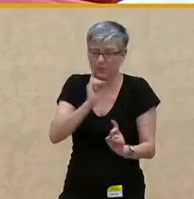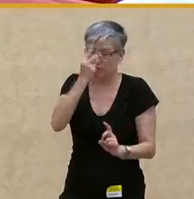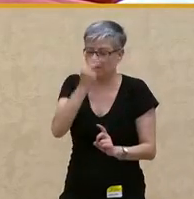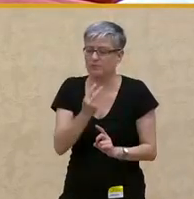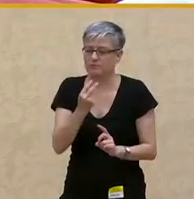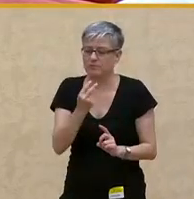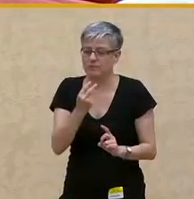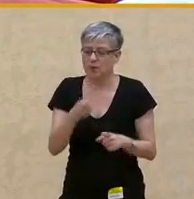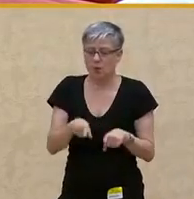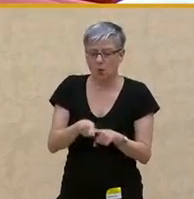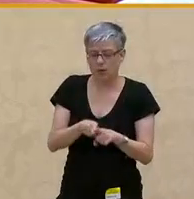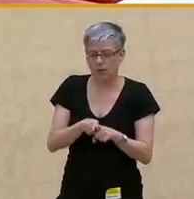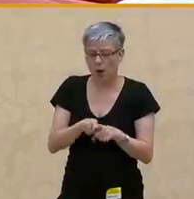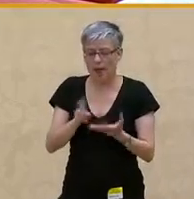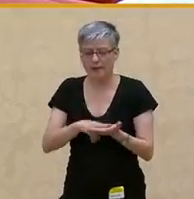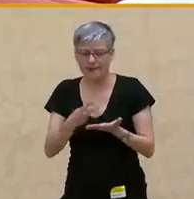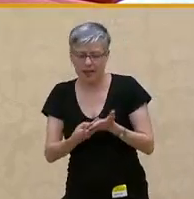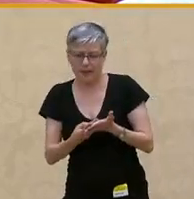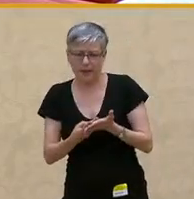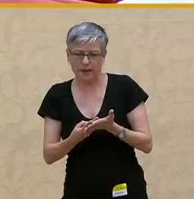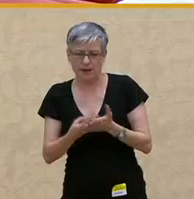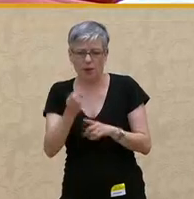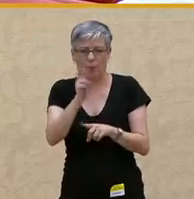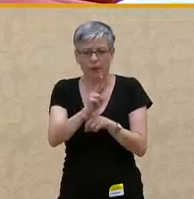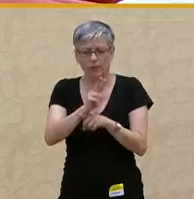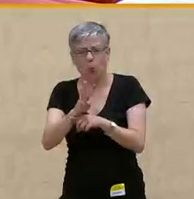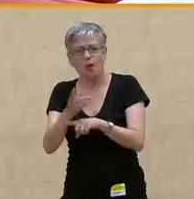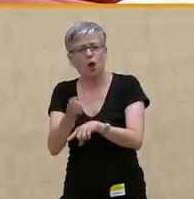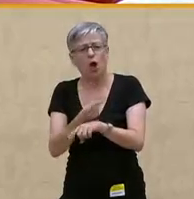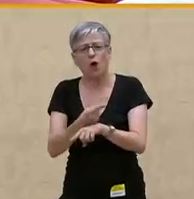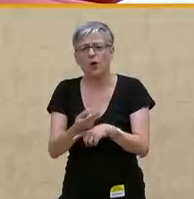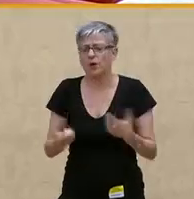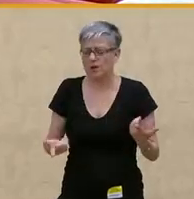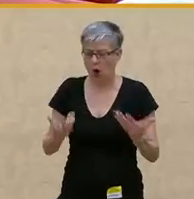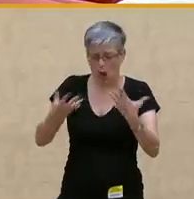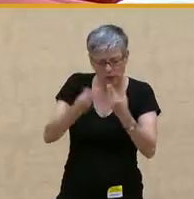no poder tener un intérprete 24 horas, no poder tener una persona con él las 24 horas, que